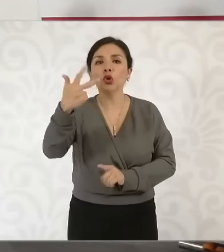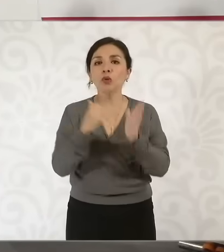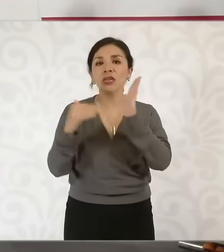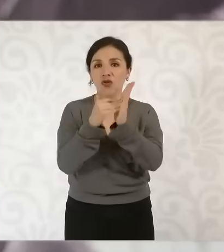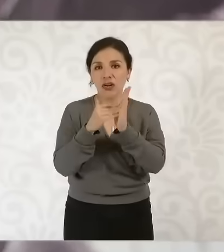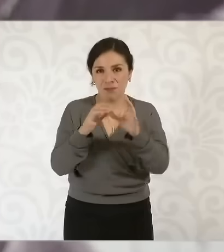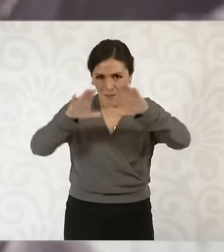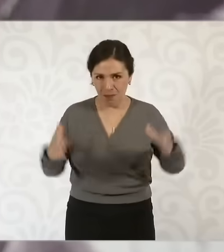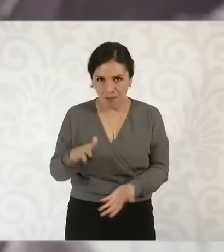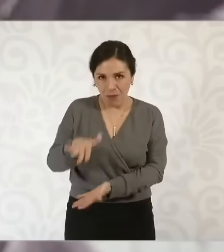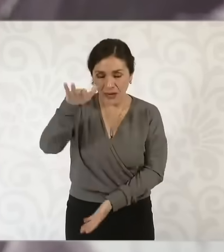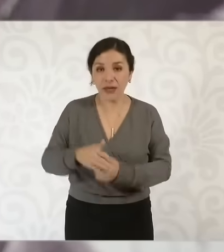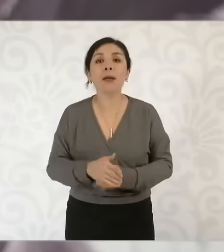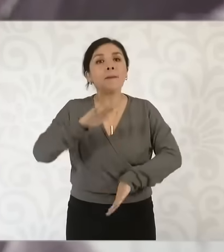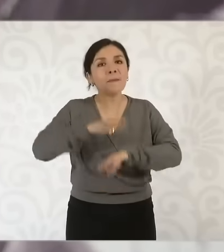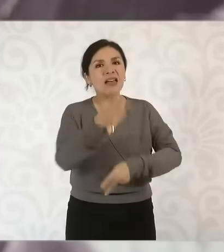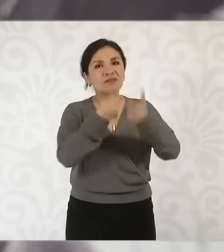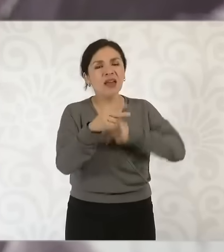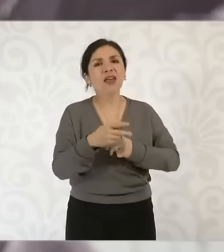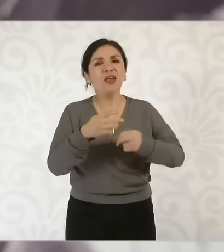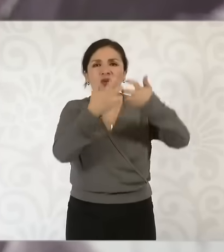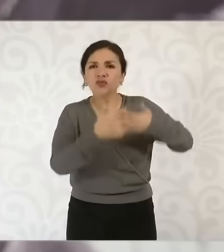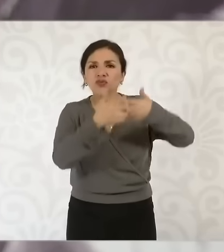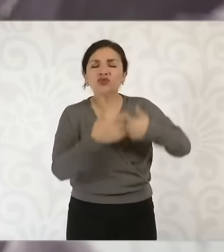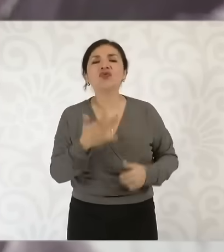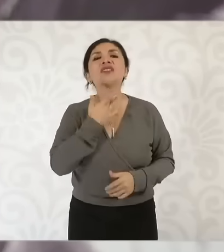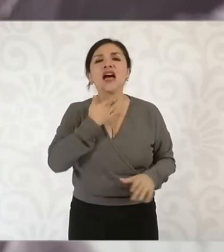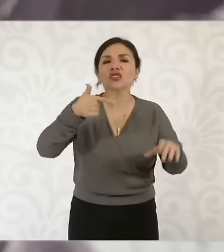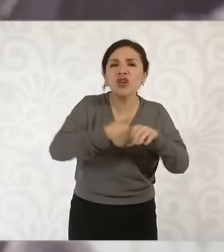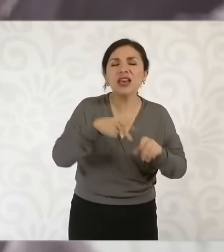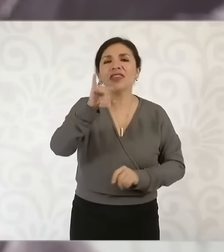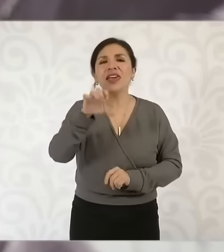aumentar la producción de petrolíferos de alto valor, gasolinas, diésel y turbosina,